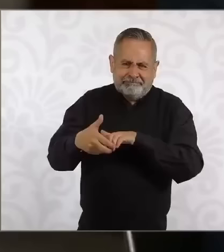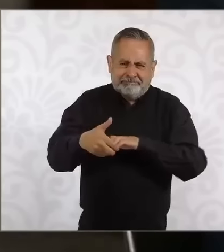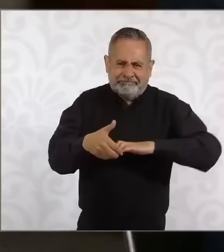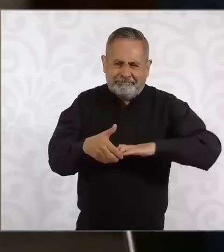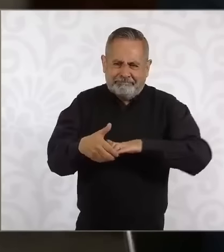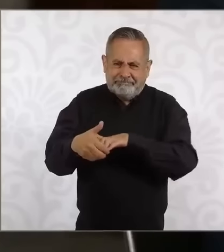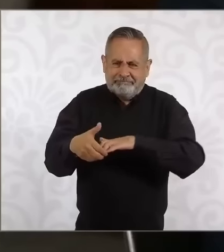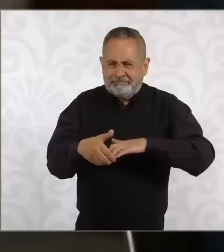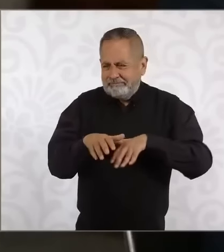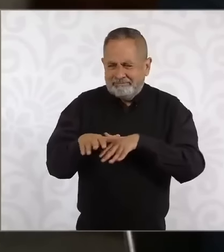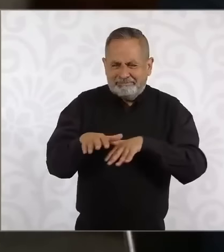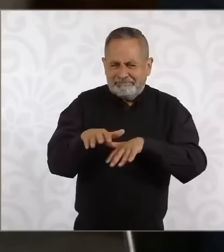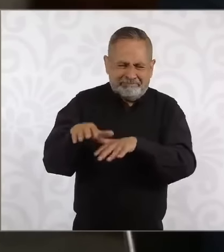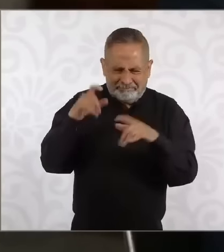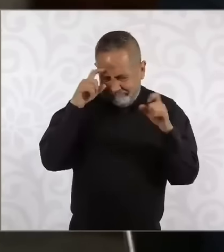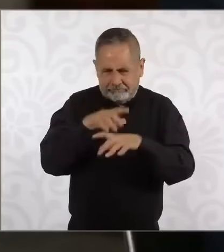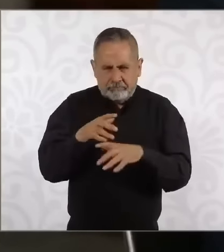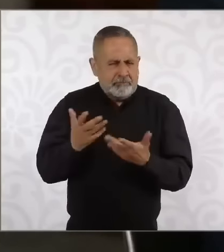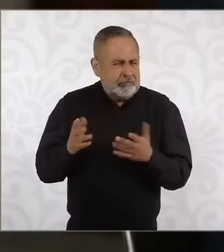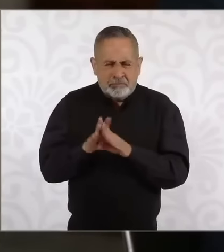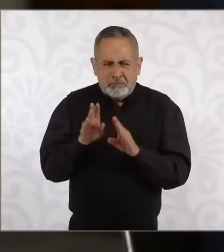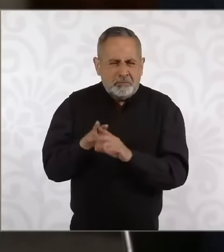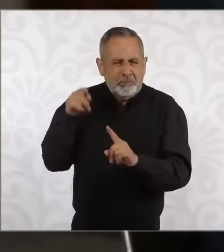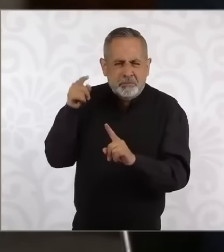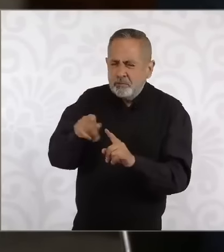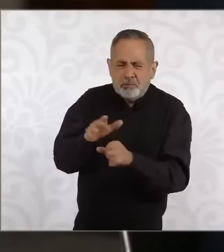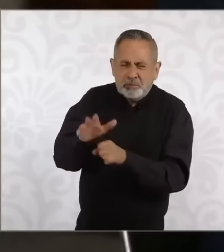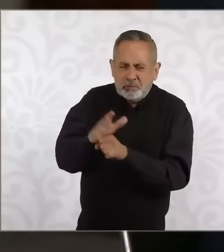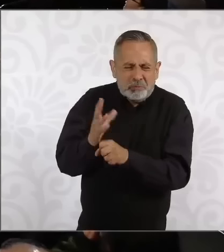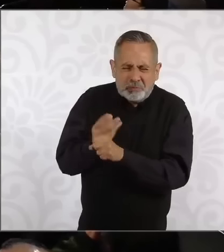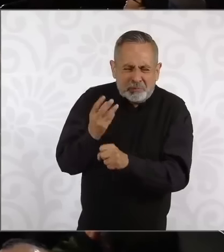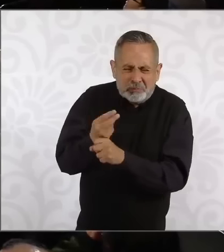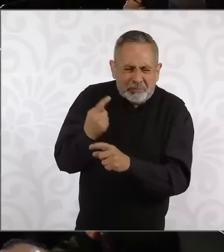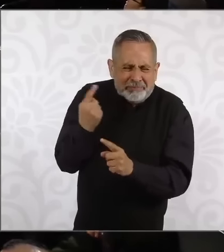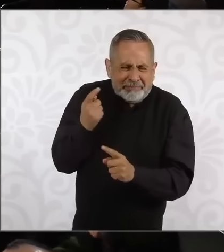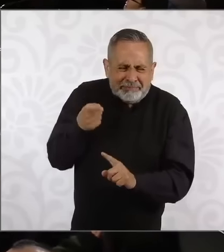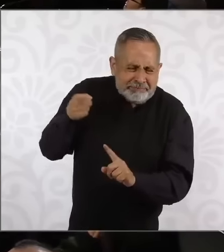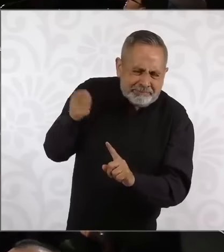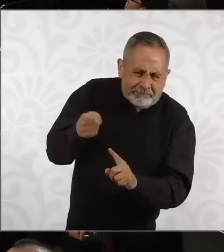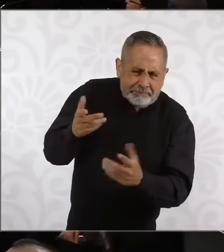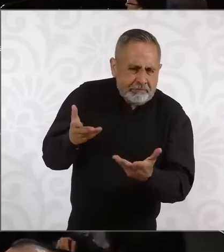todos estos centros logísticos. Concretamente, ¿qué obras se van a hacer ahí? Jorge, ¿quieres